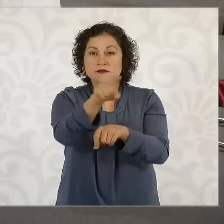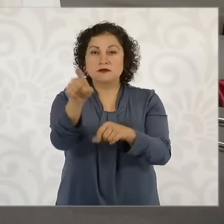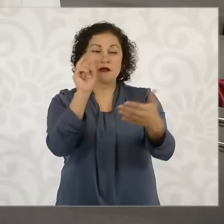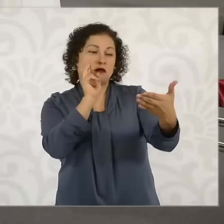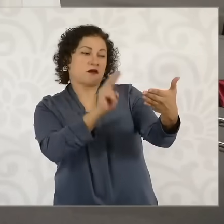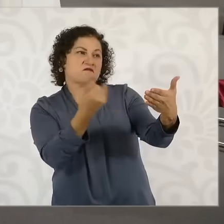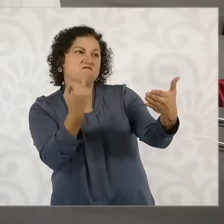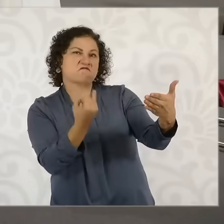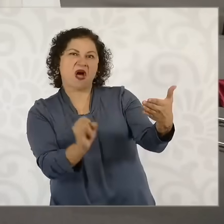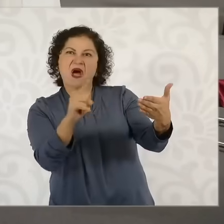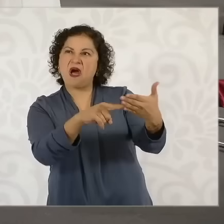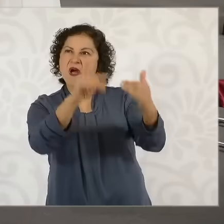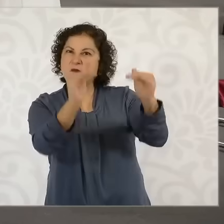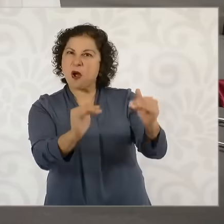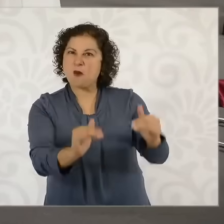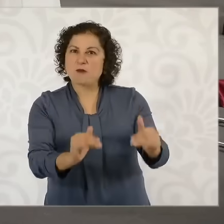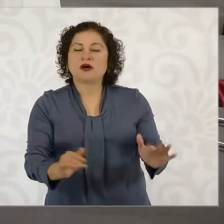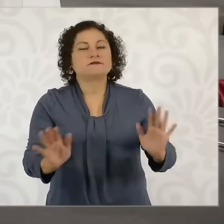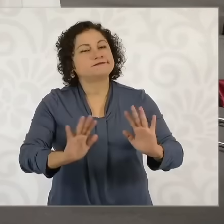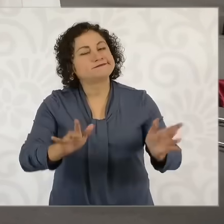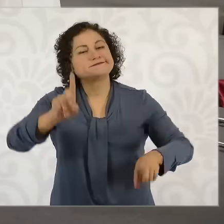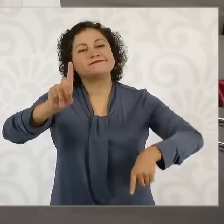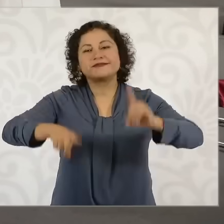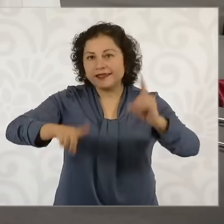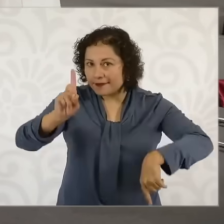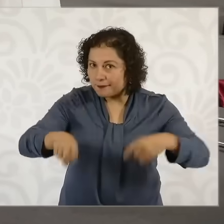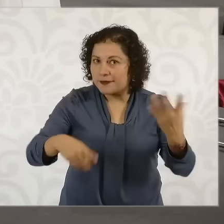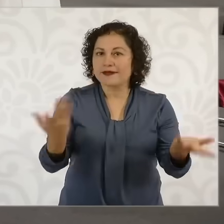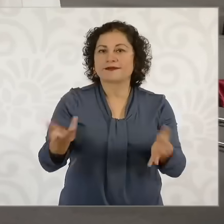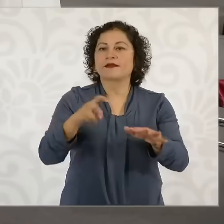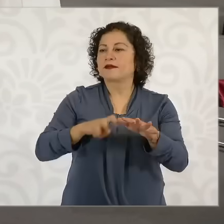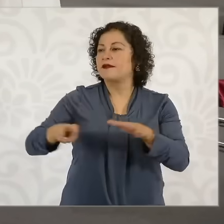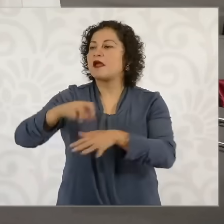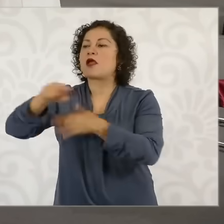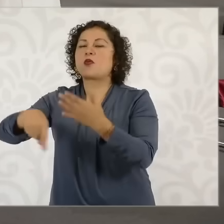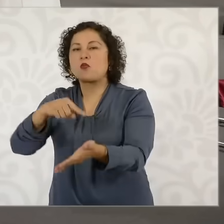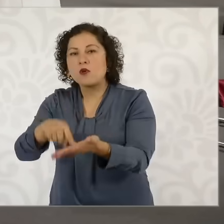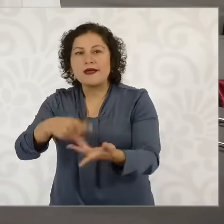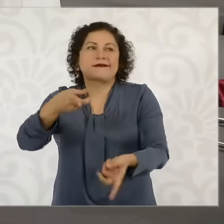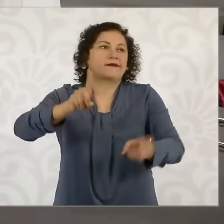demanda sube y baja en función de las necesidades de cada estación. Y para darles un ejemplo de qué